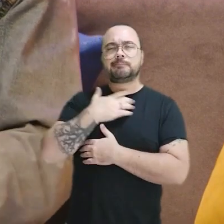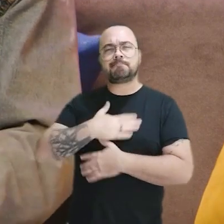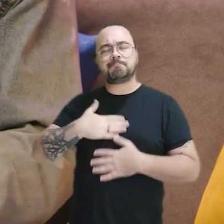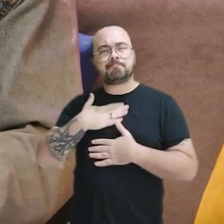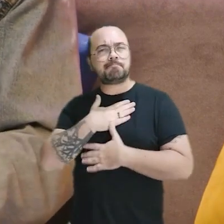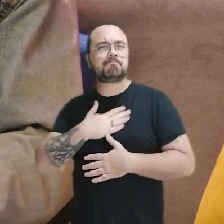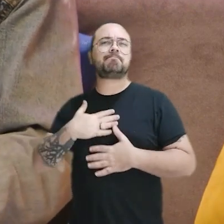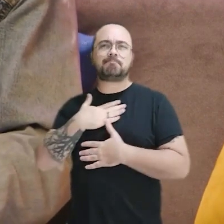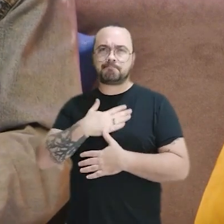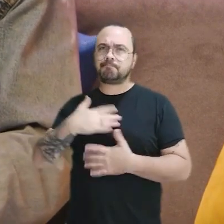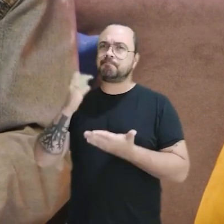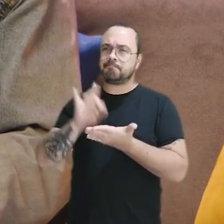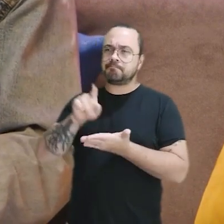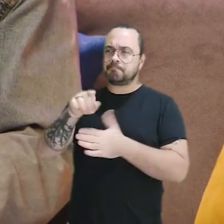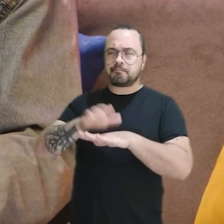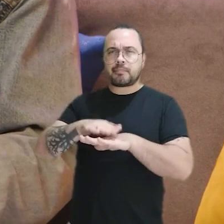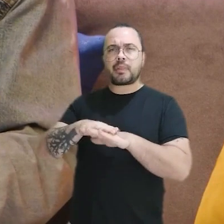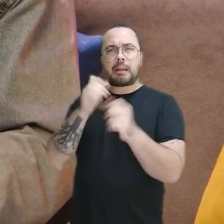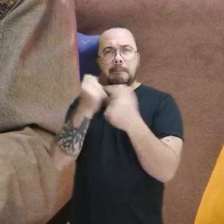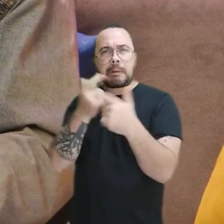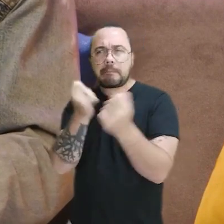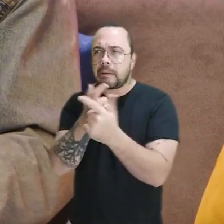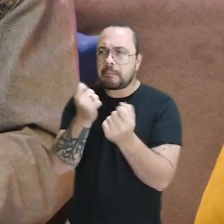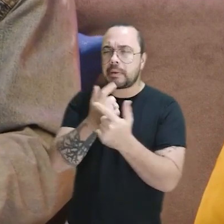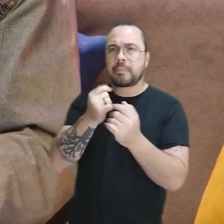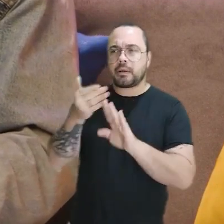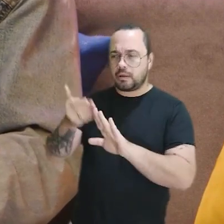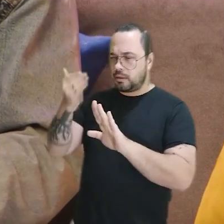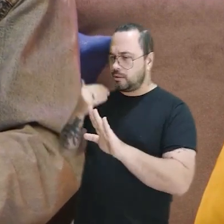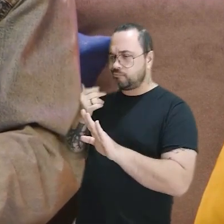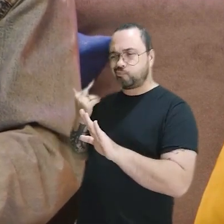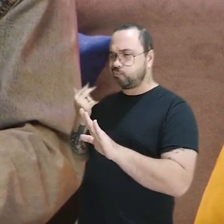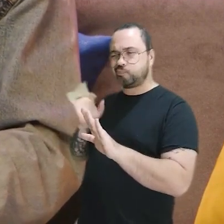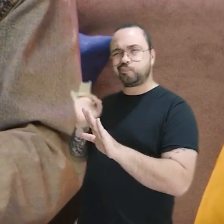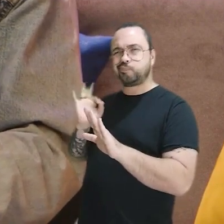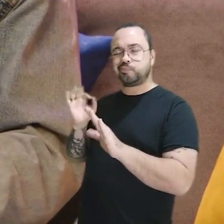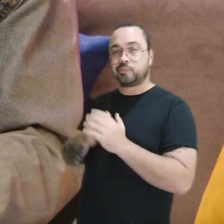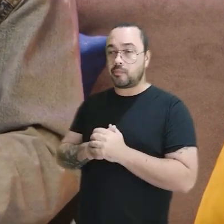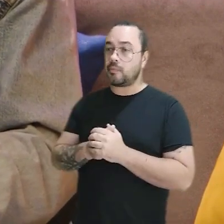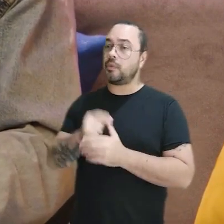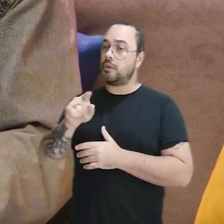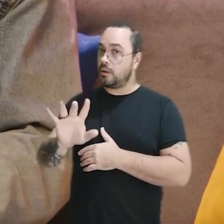muito maior naquilo do que em qualquer outra coisa que eu já tivesse feito até ali. Sabe? e o resultado dele ficou muito